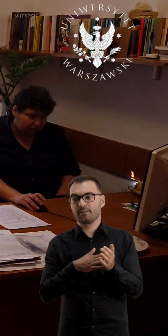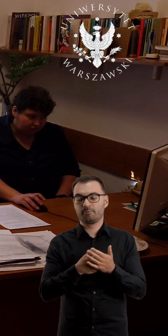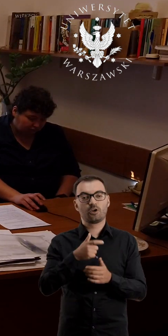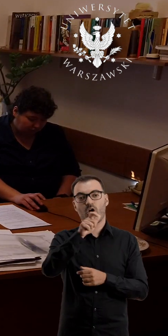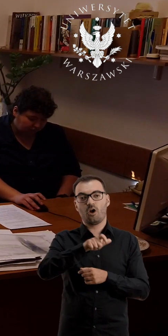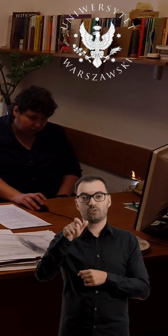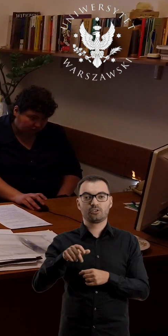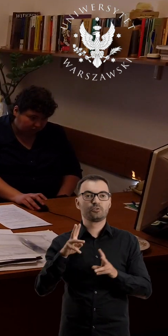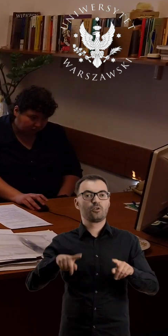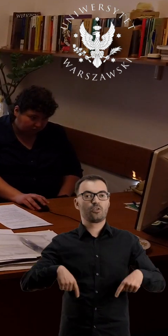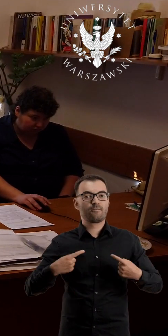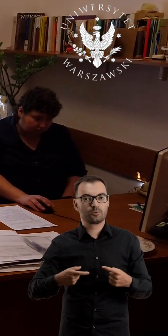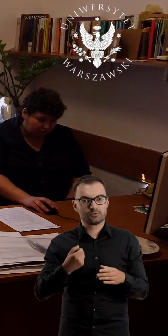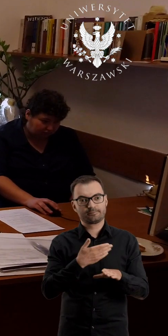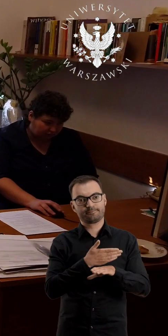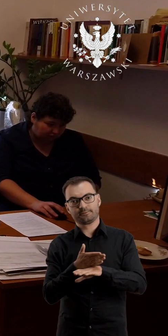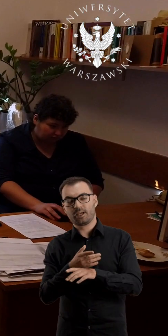w przypadku osób poruszających się na wózku